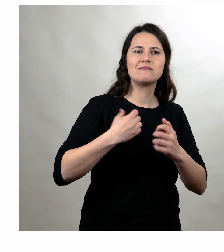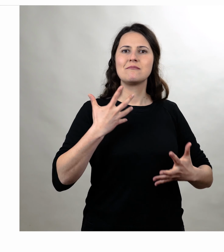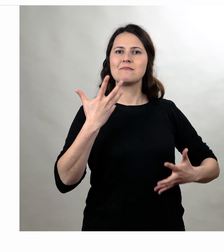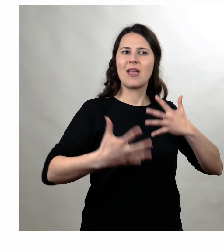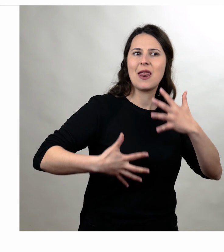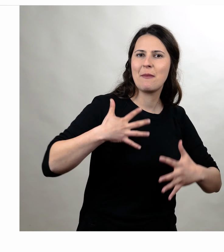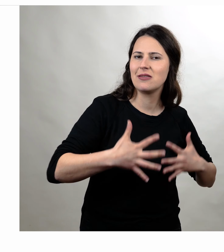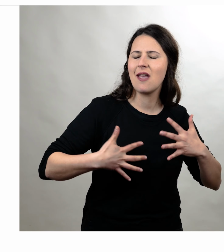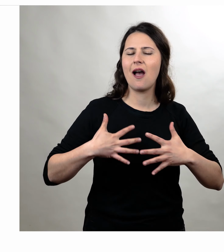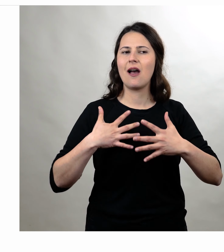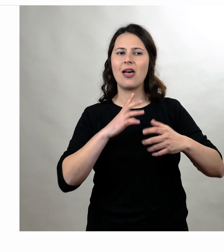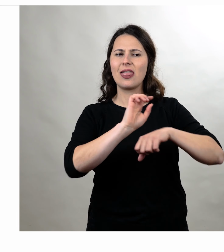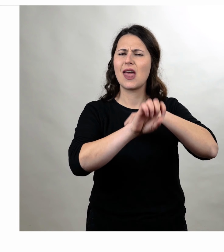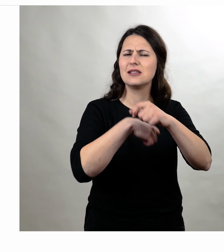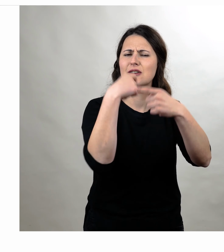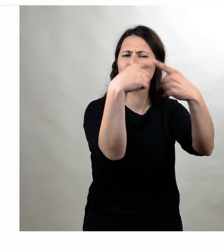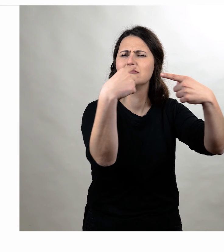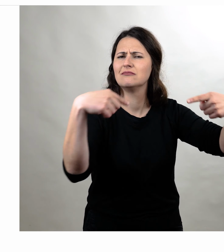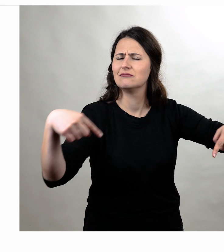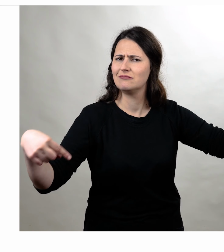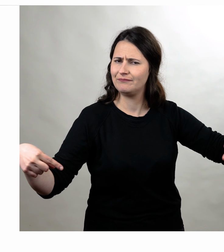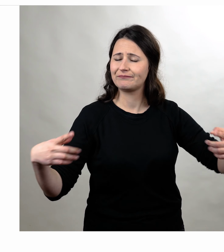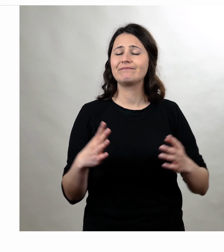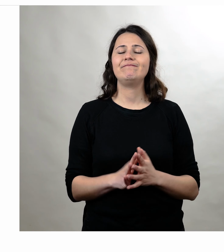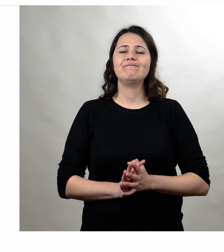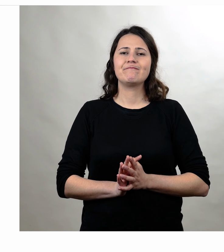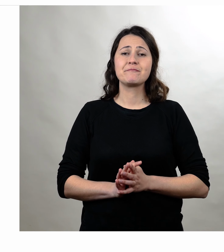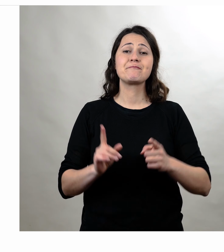Διάσχιση ποταμών με φουσκωτή βάρκα